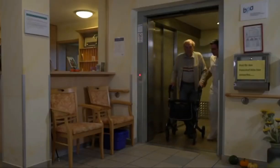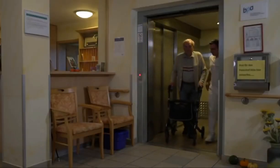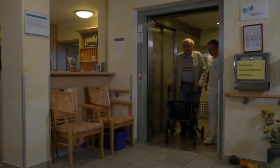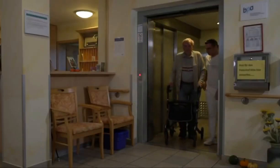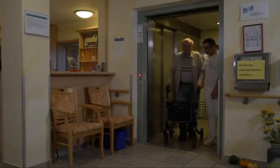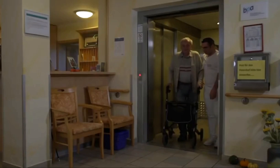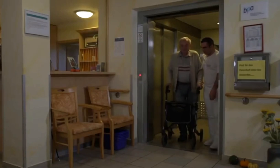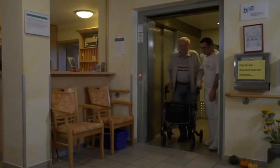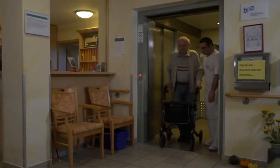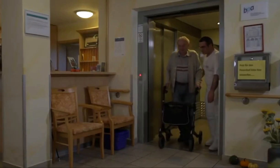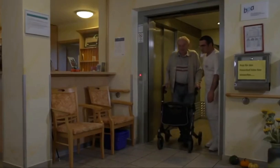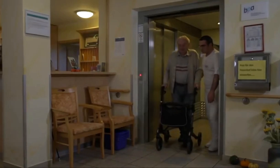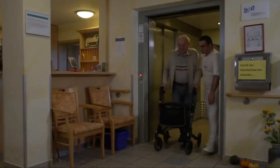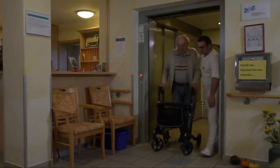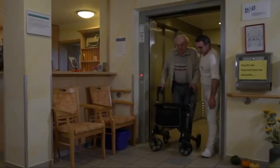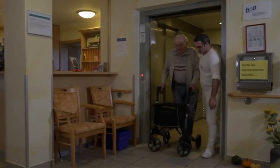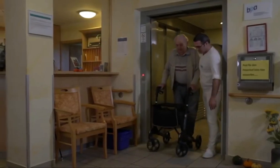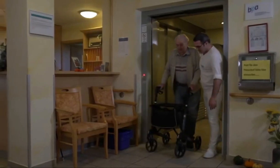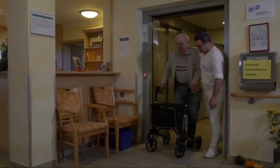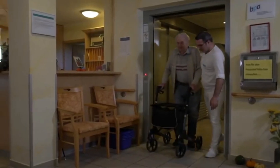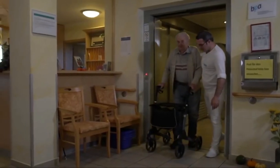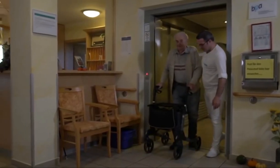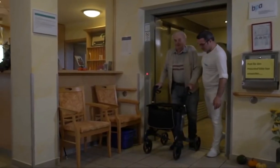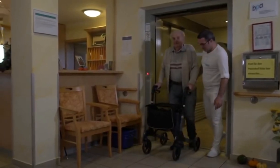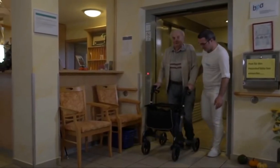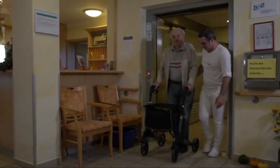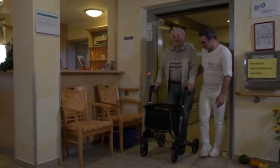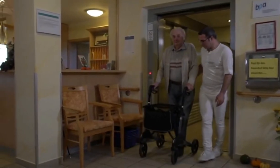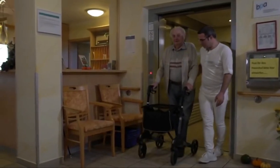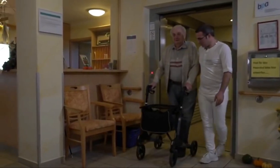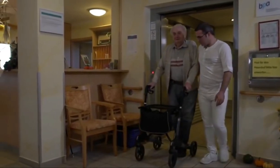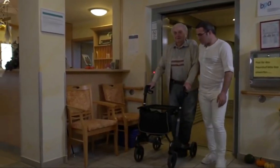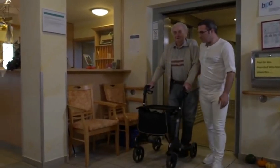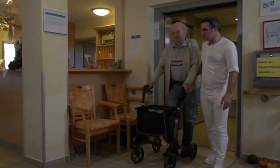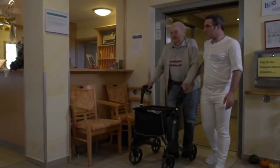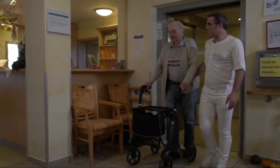(Ibrahim) Moment. Langsam.